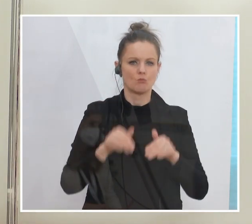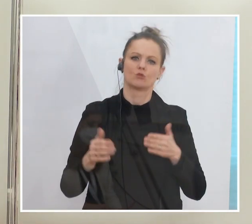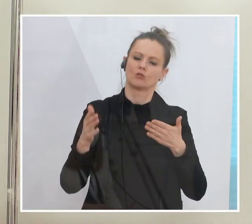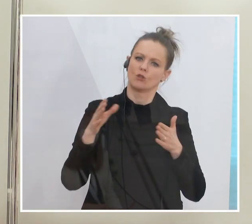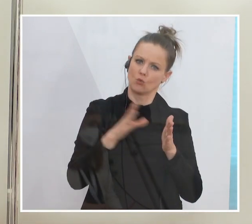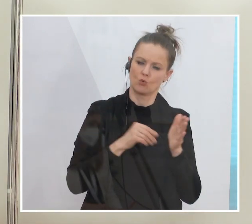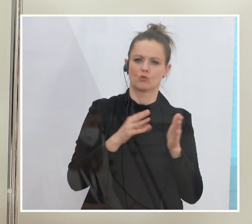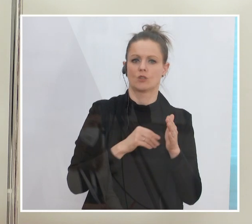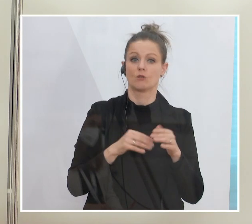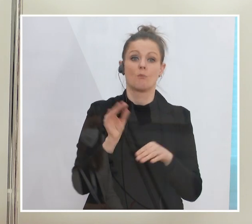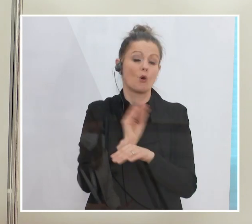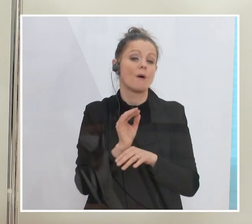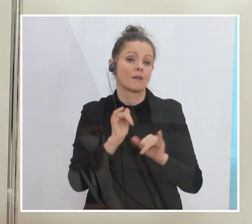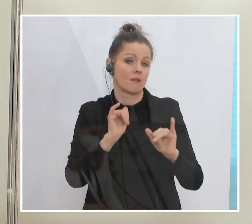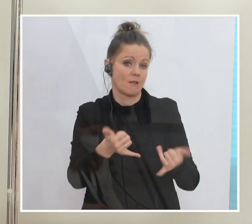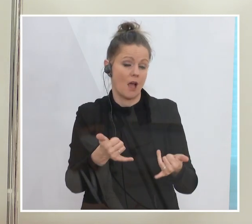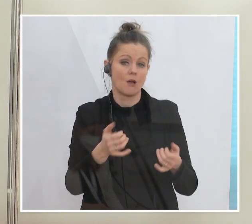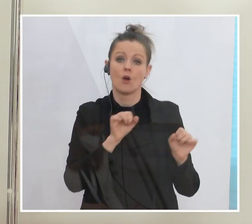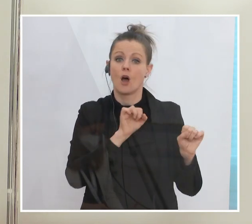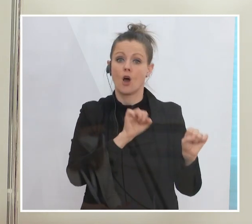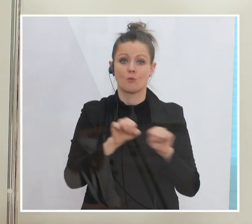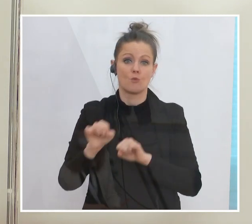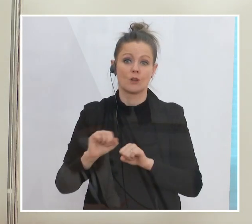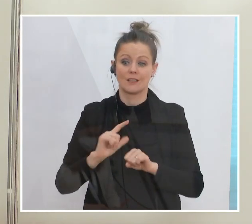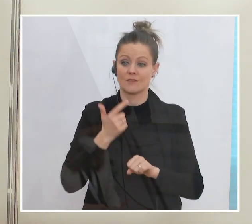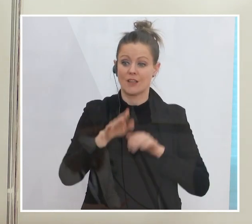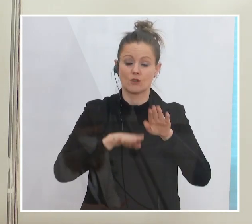ja, es kann ja sein, dass in einem zweiten Schritt, in bestimmten Wochenabständen sich